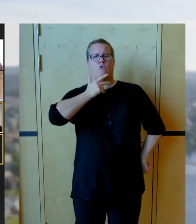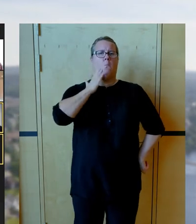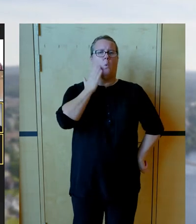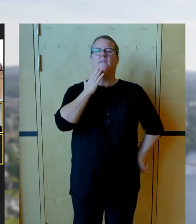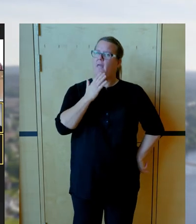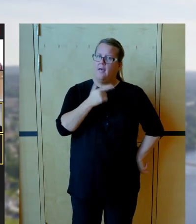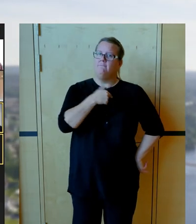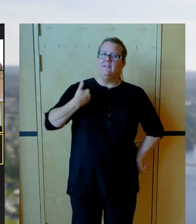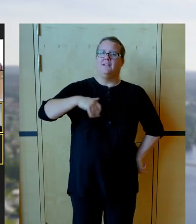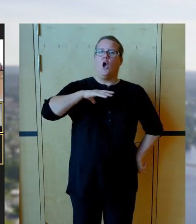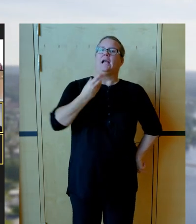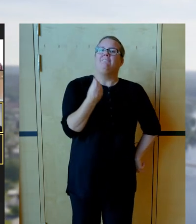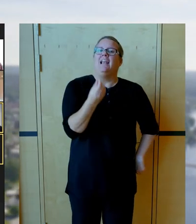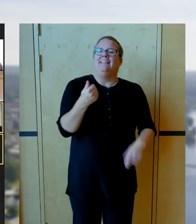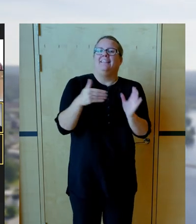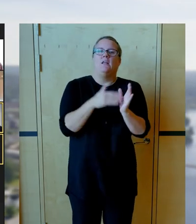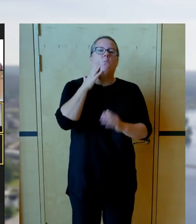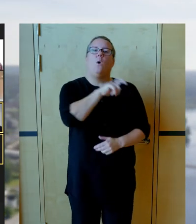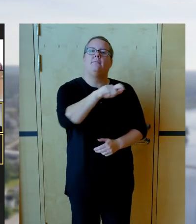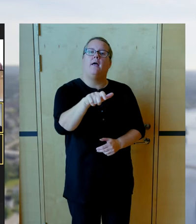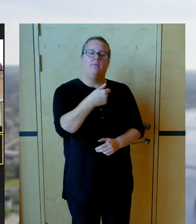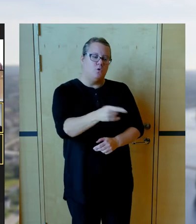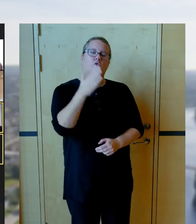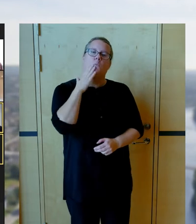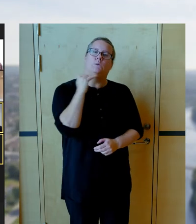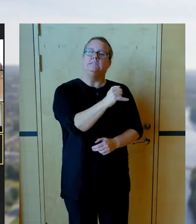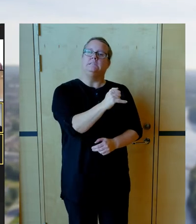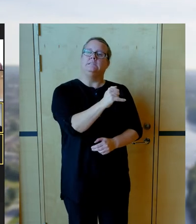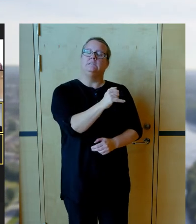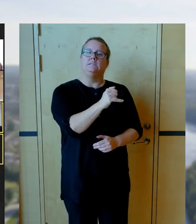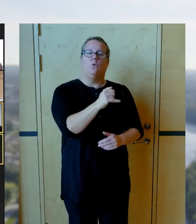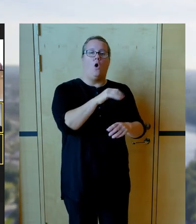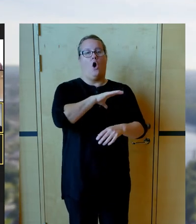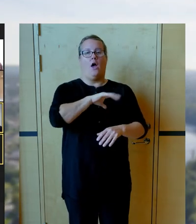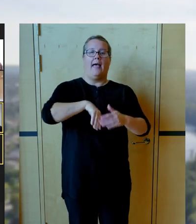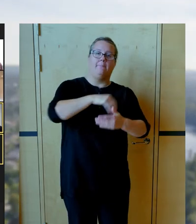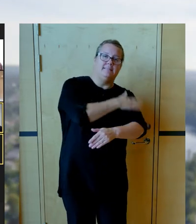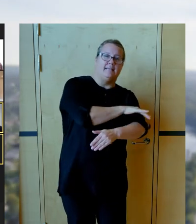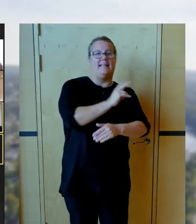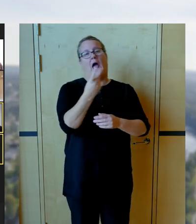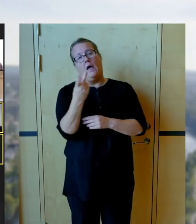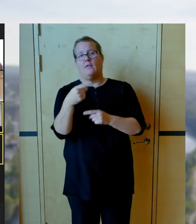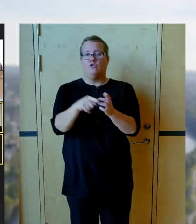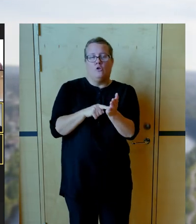Som bor på våra kända platser som bor inom som använder hemtjänst eller andra tjänster Det där ska pengarna gå